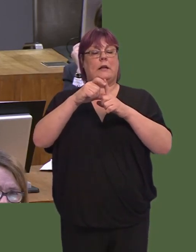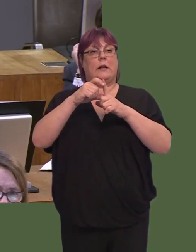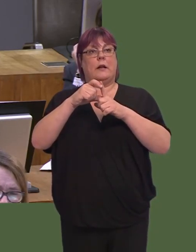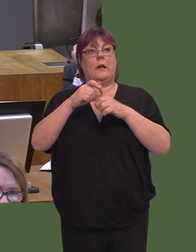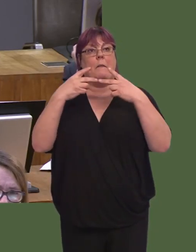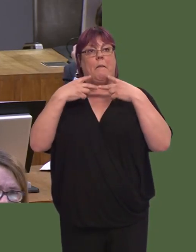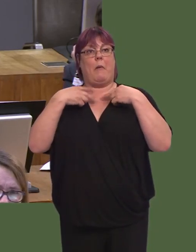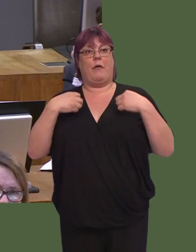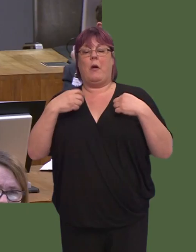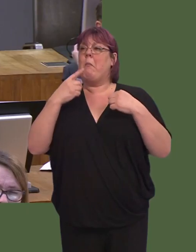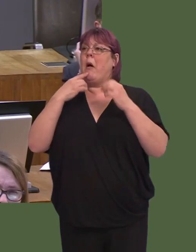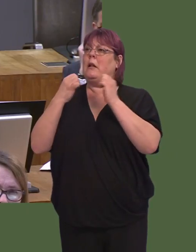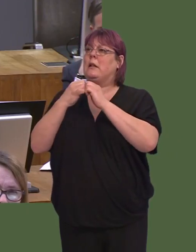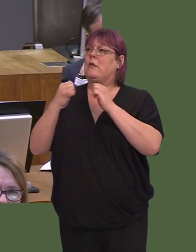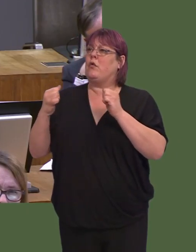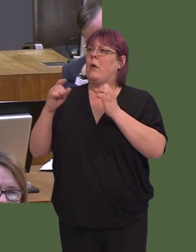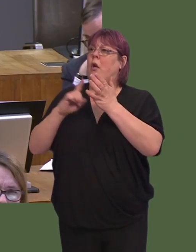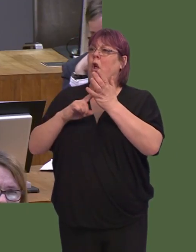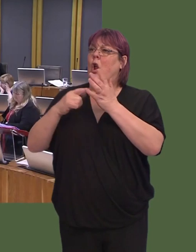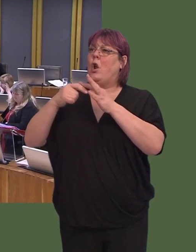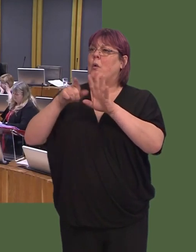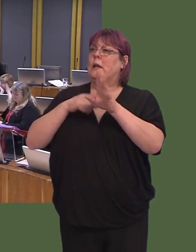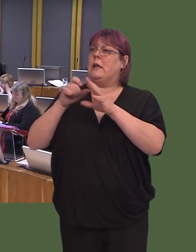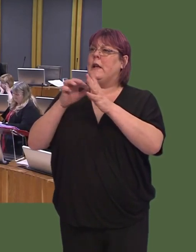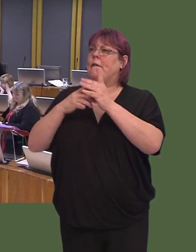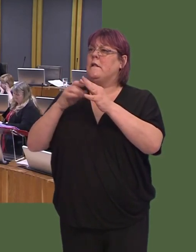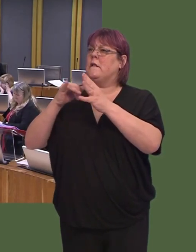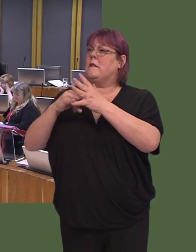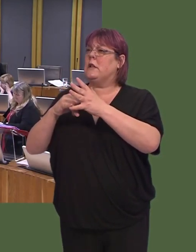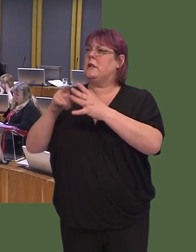dystiolaeth yn dangos os ych chiín mynd i gylch meithrin neu addysg cyn ysgol cyfrwng